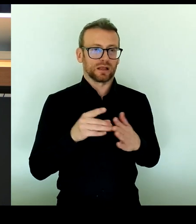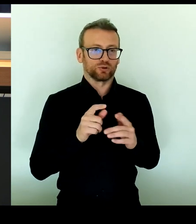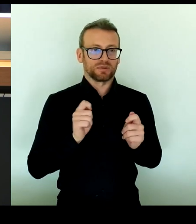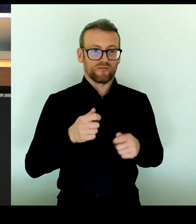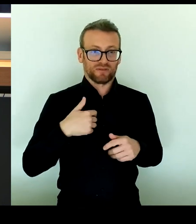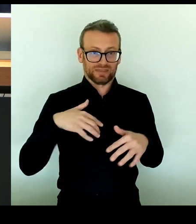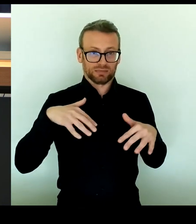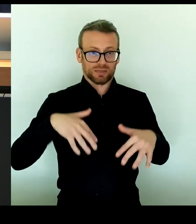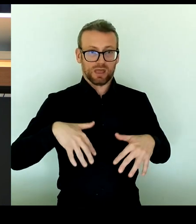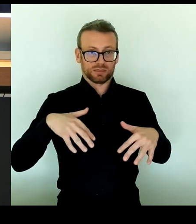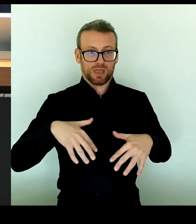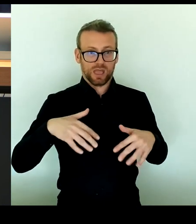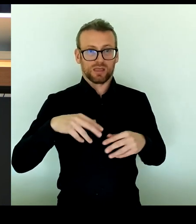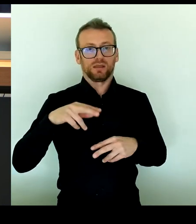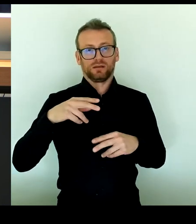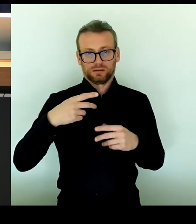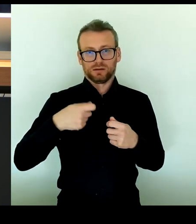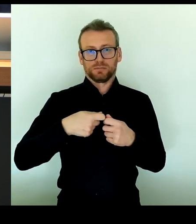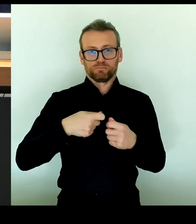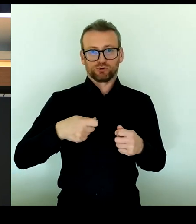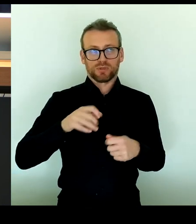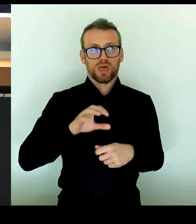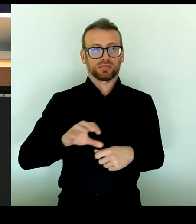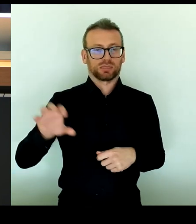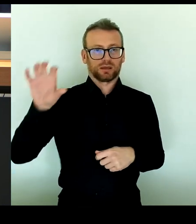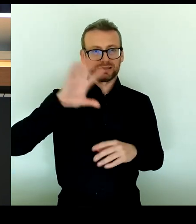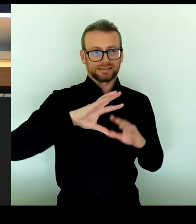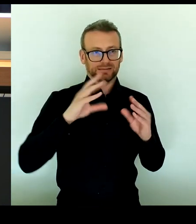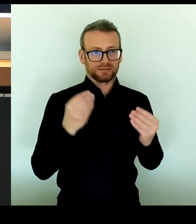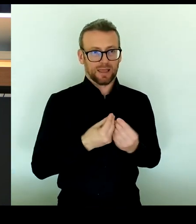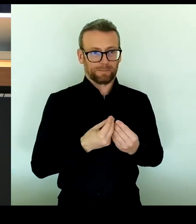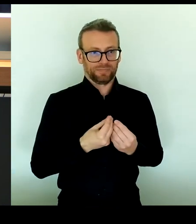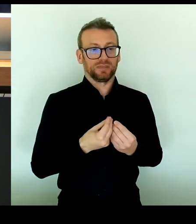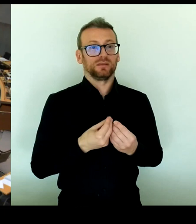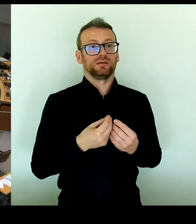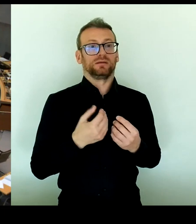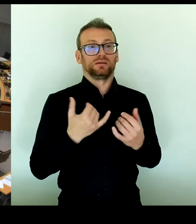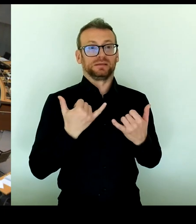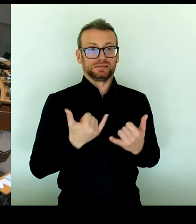ist, sondern uns alle betrifft und jeder auch nur besser gehen können. Insofern vielen Dank. (Beifall) (Rednerwechsel)